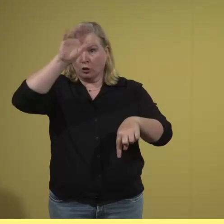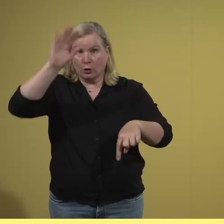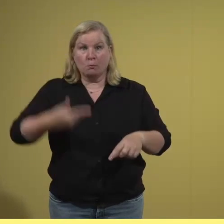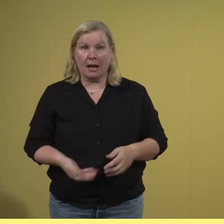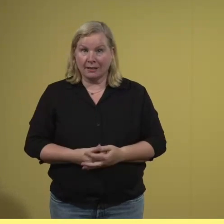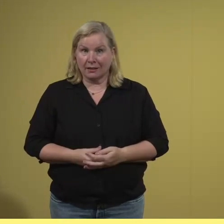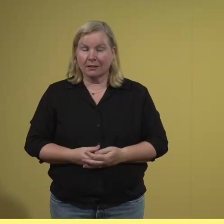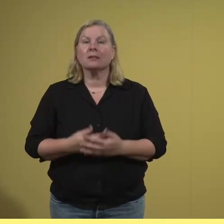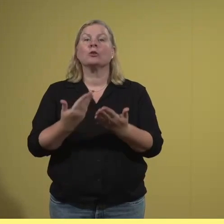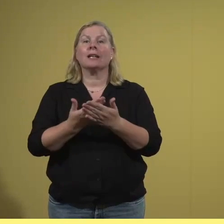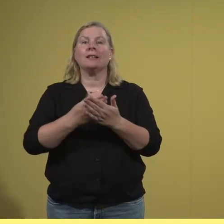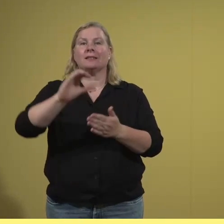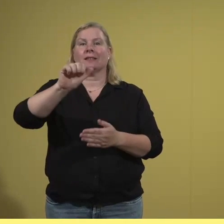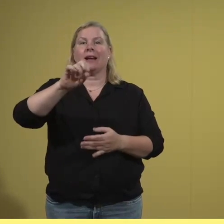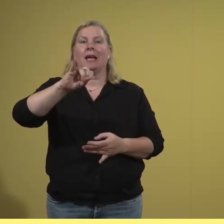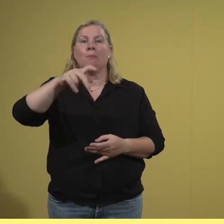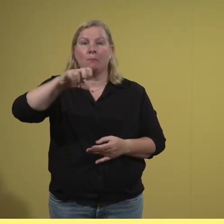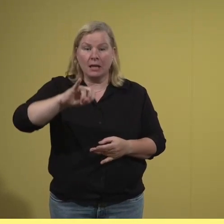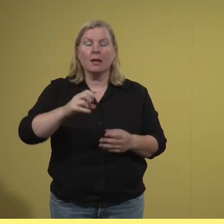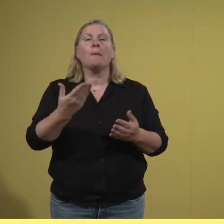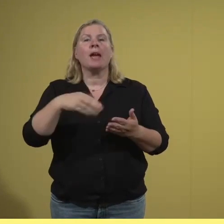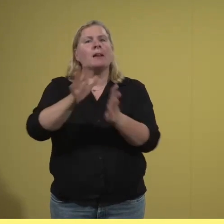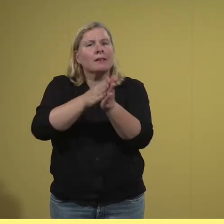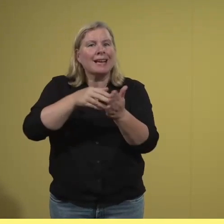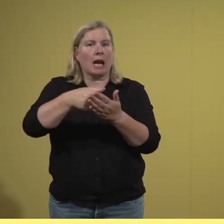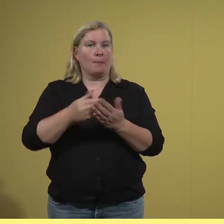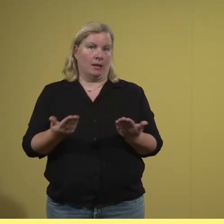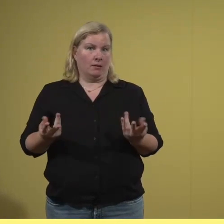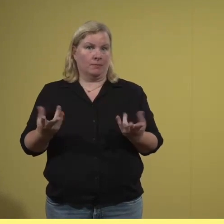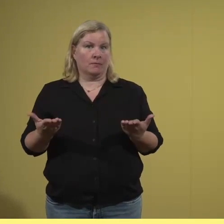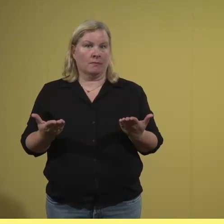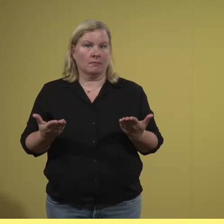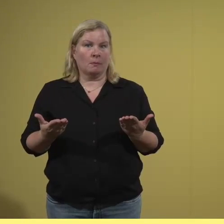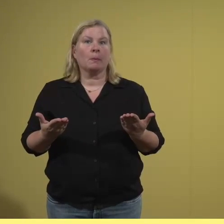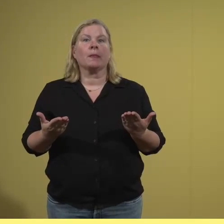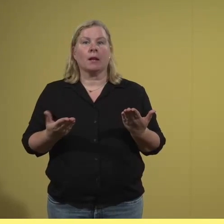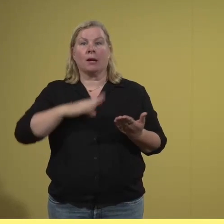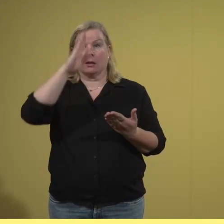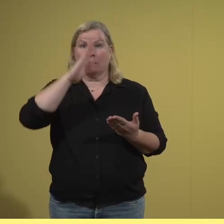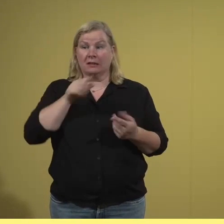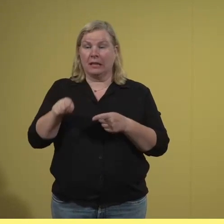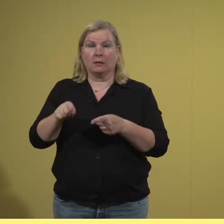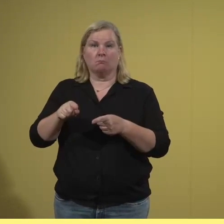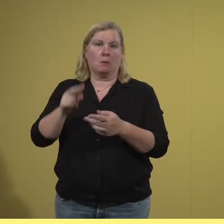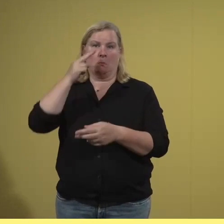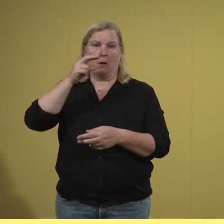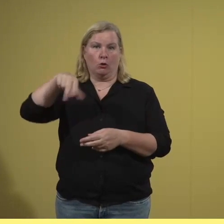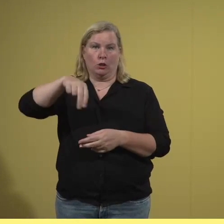Und es kennt aber kein Mensch hier. Ja, und das macht diesen Caipirinha auch so ein bisschen cremig. Ganz andere Nummer. Aber ein Brasilianer kennt keinen braunen Zucker.